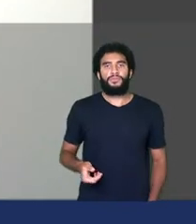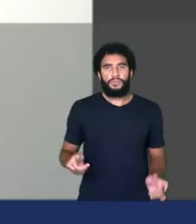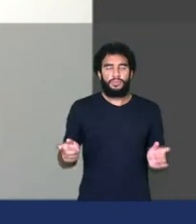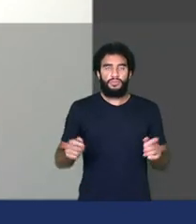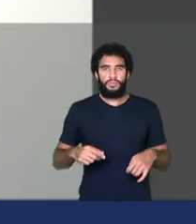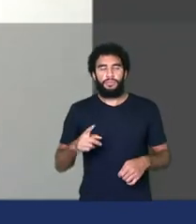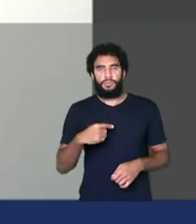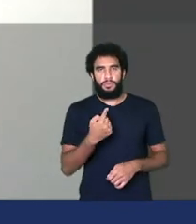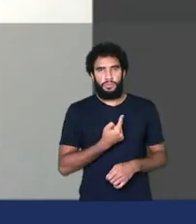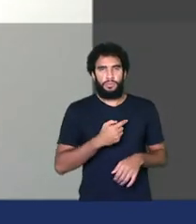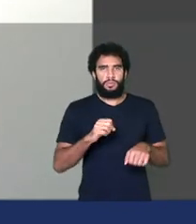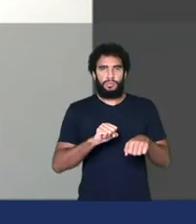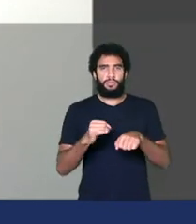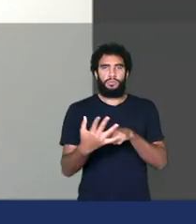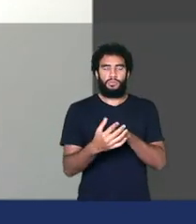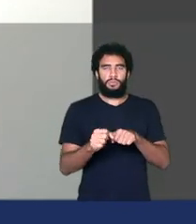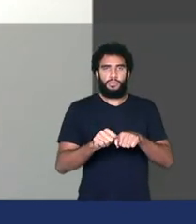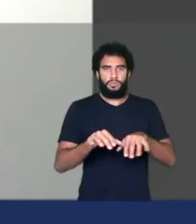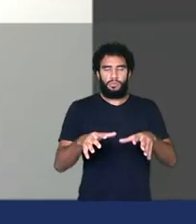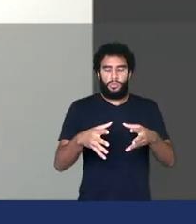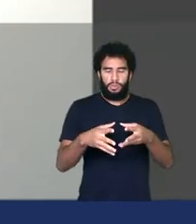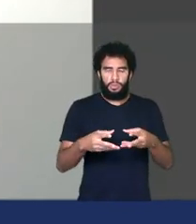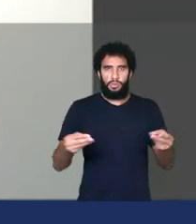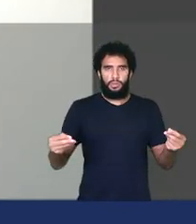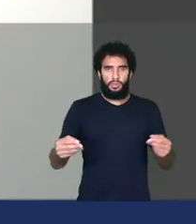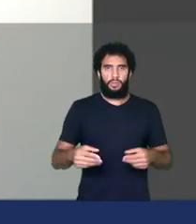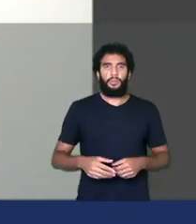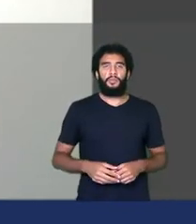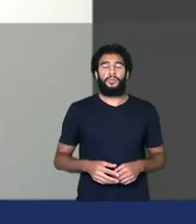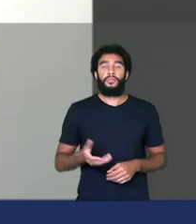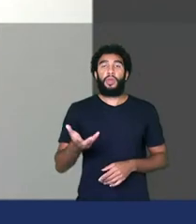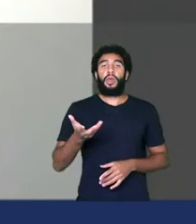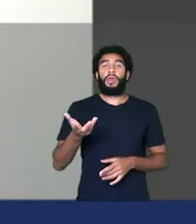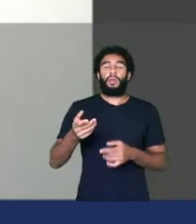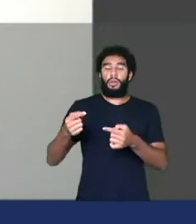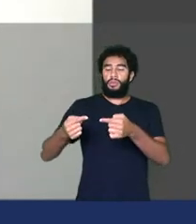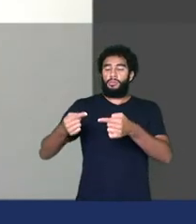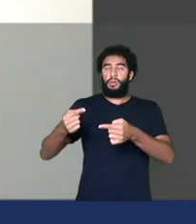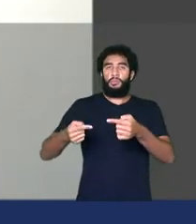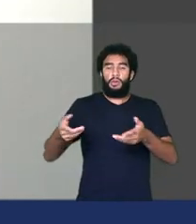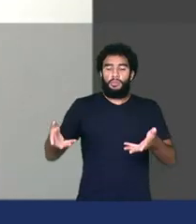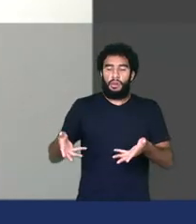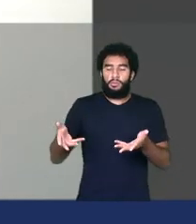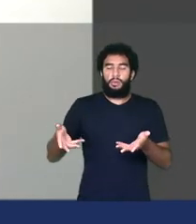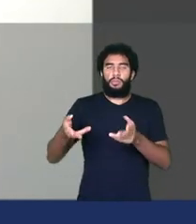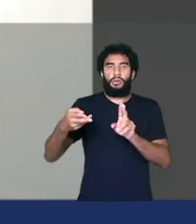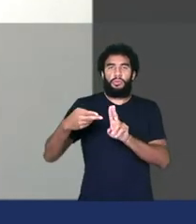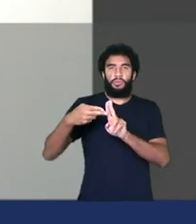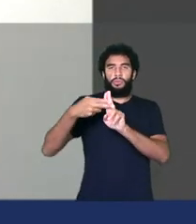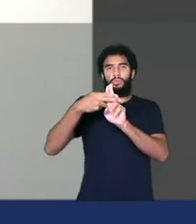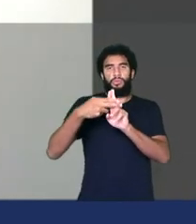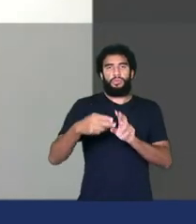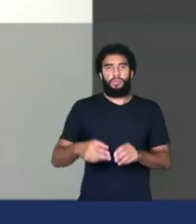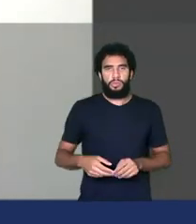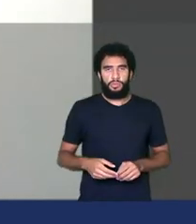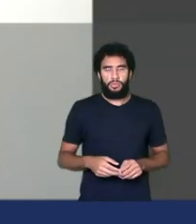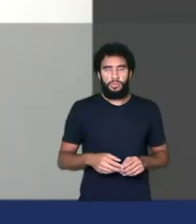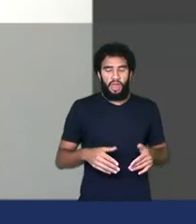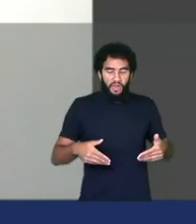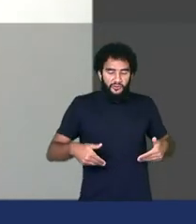PROCESSO DE VACINAÇÃO PARA ENFRENTARMOS A PANDEMIA. EU GOSTARIA QUE NÓS TIVÀSSEMOS DISCUTINDO AÇÕES PARA FORTALECER O SUS, PARA